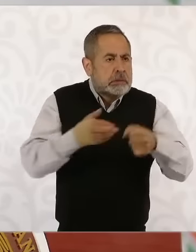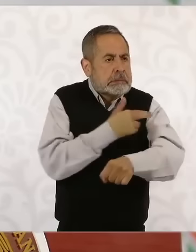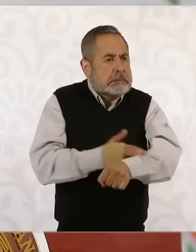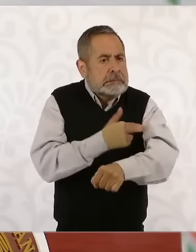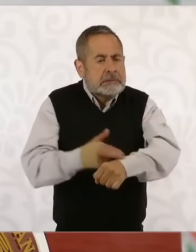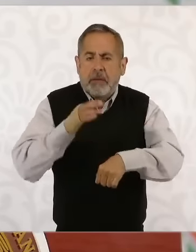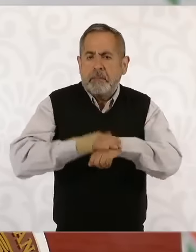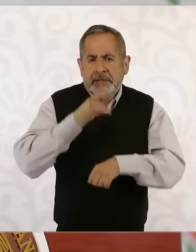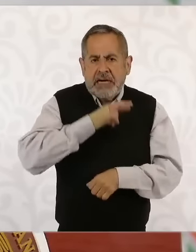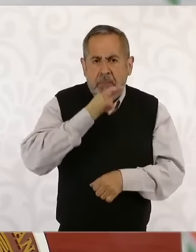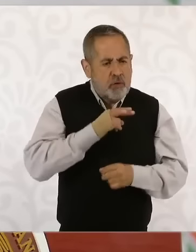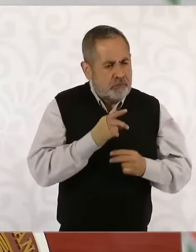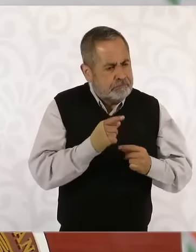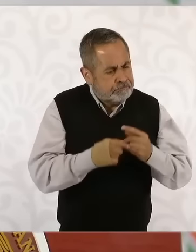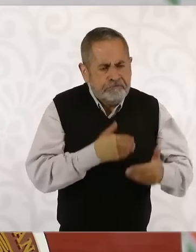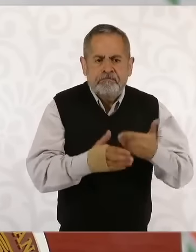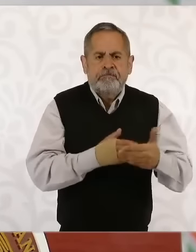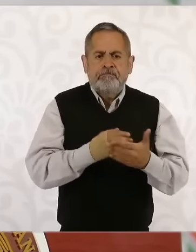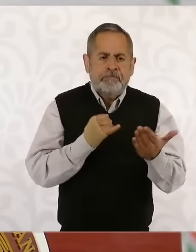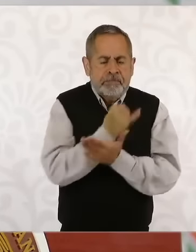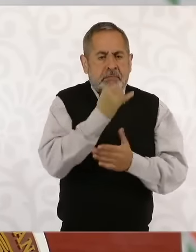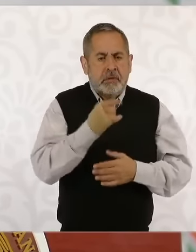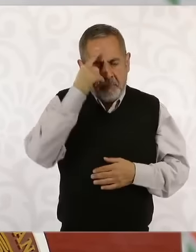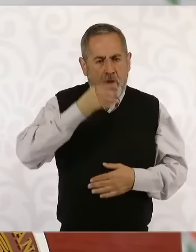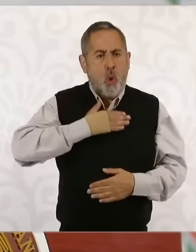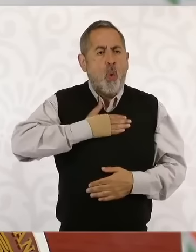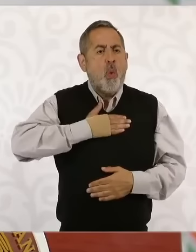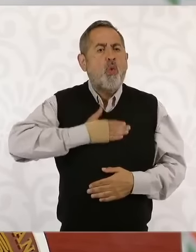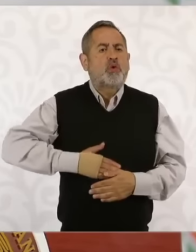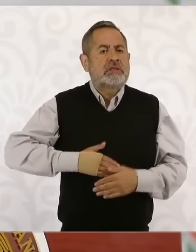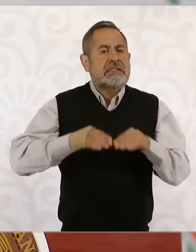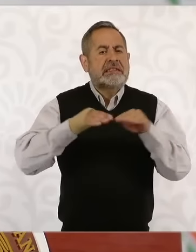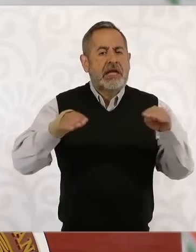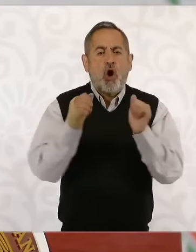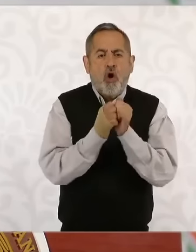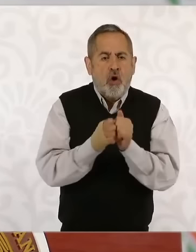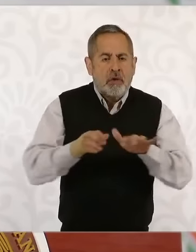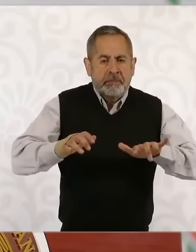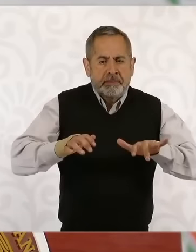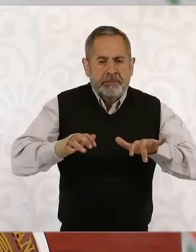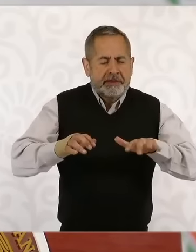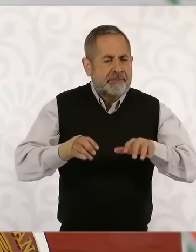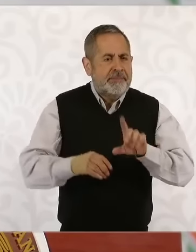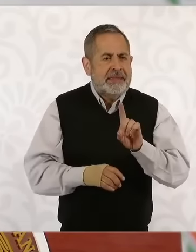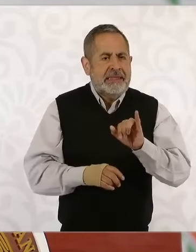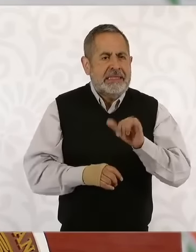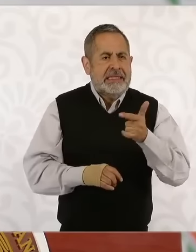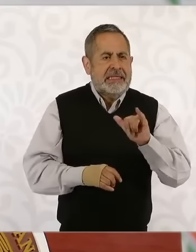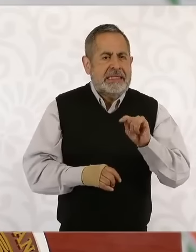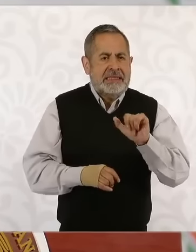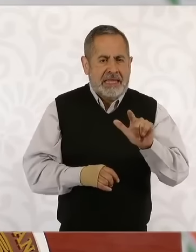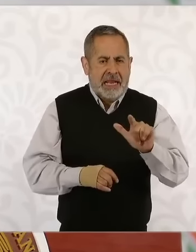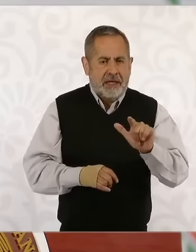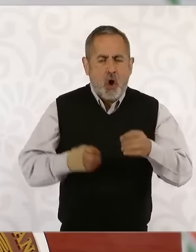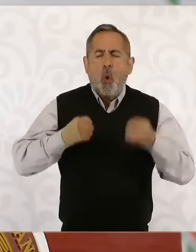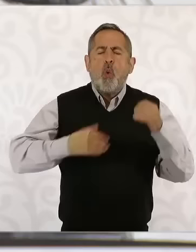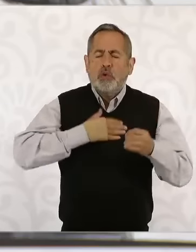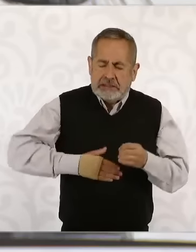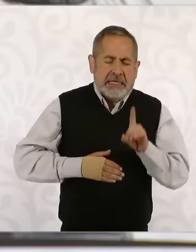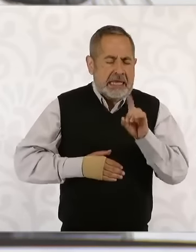y dar un paso decisivo a la justicia digital. La justicia digital va a ser a mediano plazo